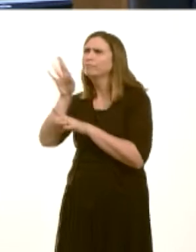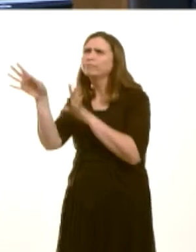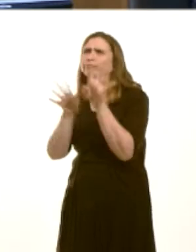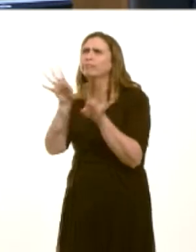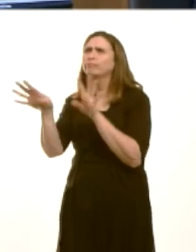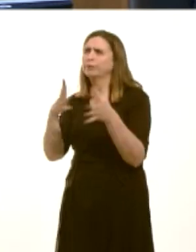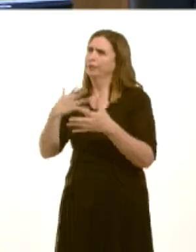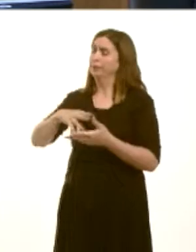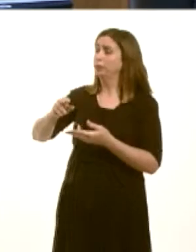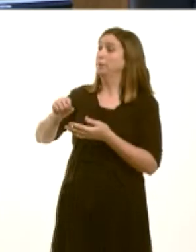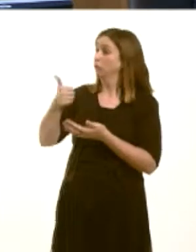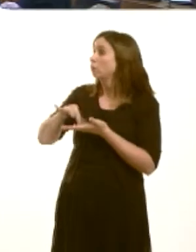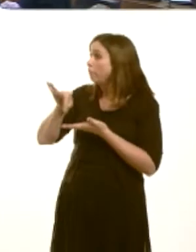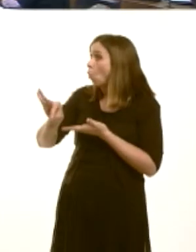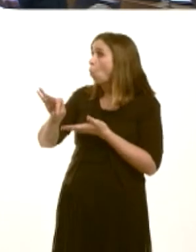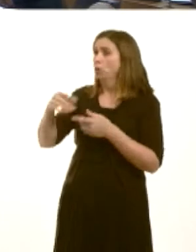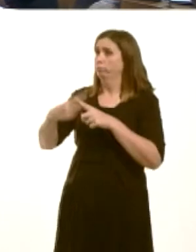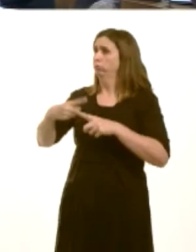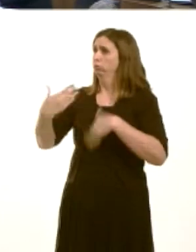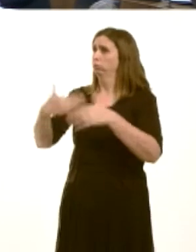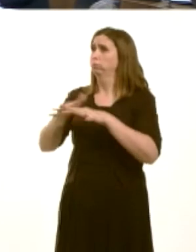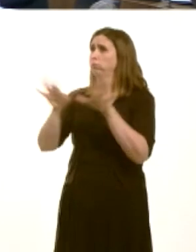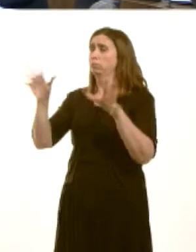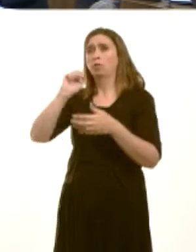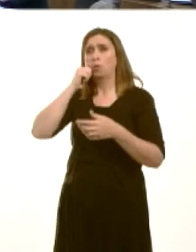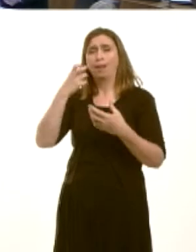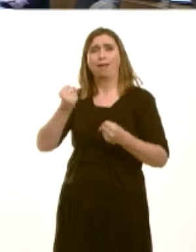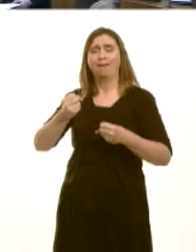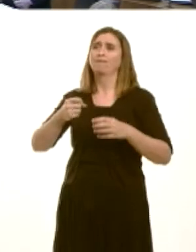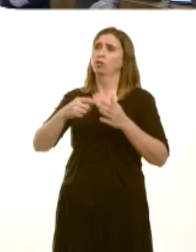yn nes ymlaen y gwanwyn hwn. Elin Jones: Brif Weinidog, mae yna gonsensws